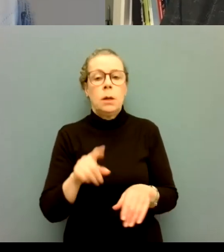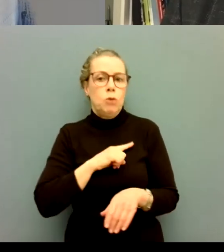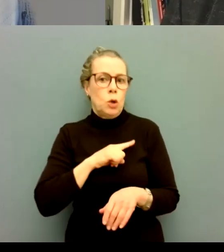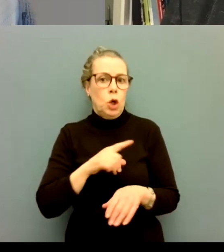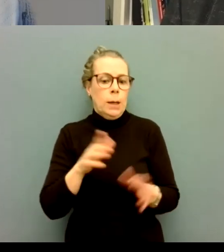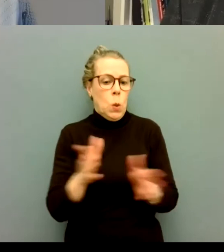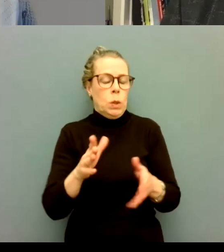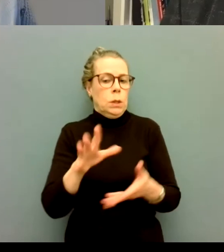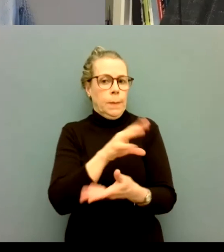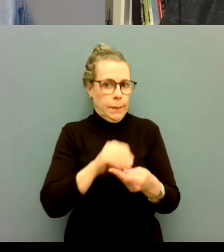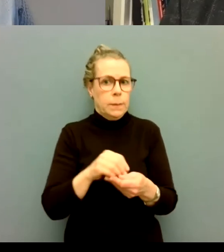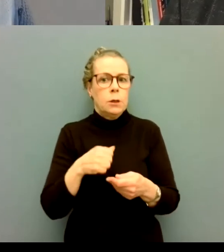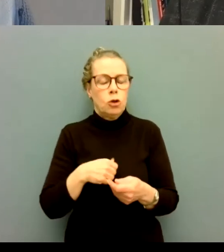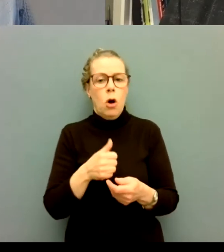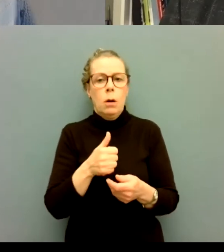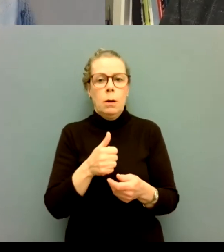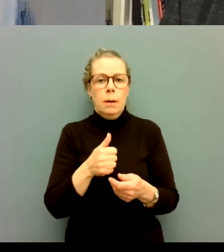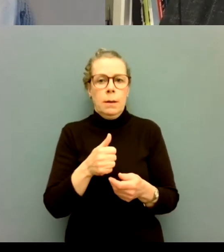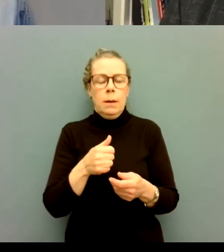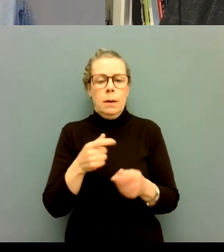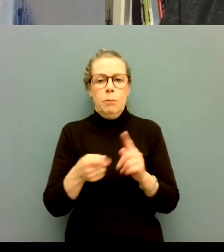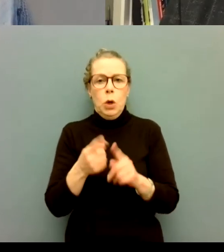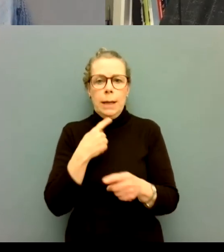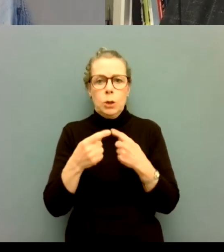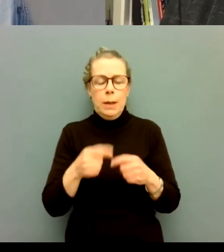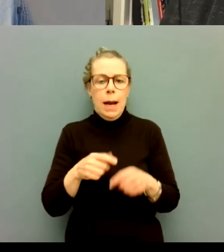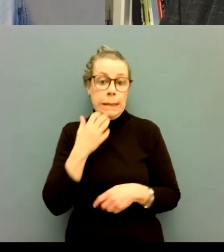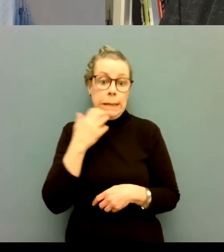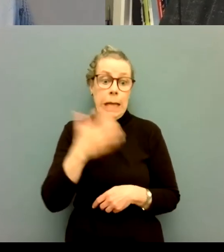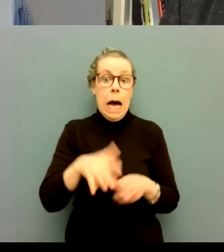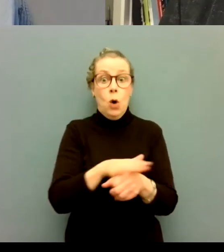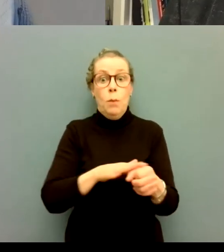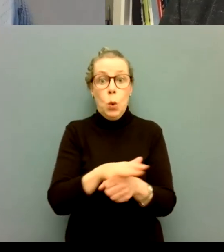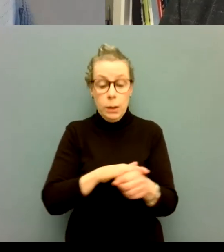Jag tänkte vi kort skulle benämna ett stort område - principen om en-